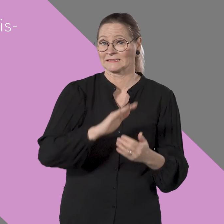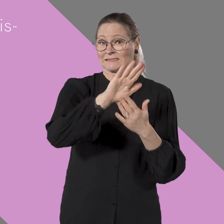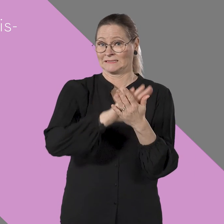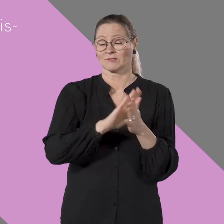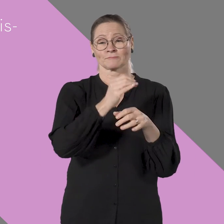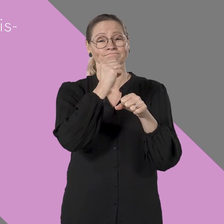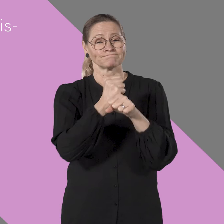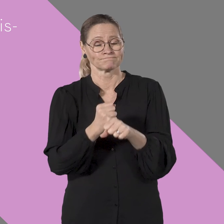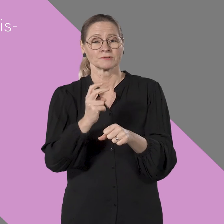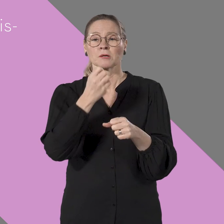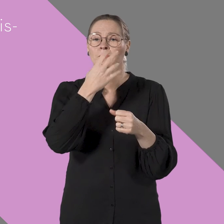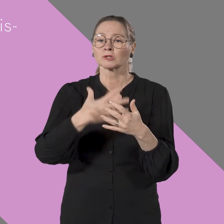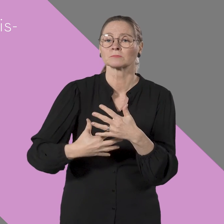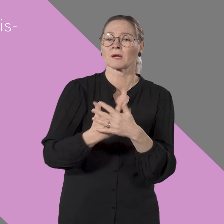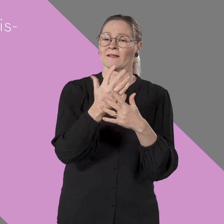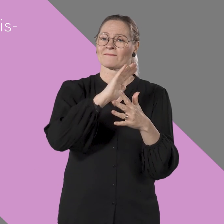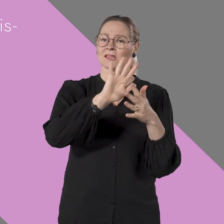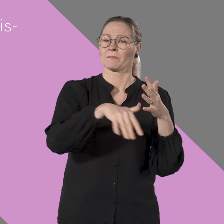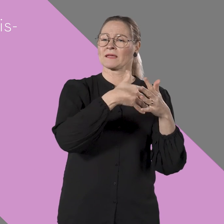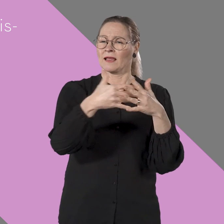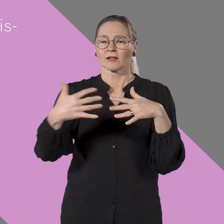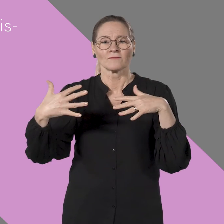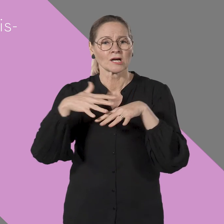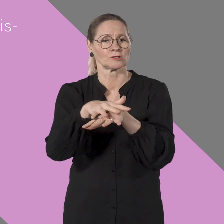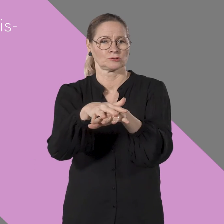Sivuston on tuottanut pohjoismainen viittomakielten verkosto -